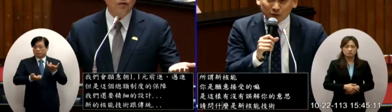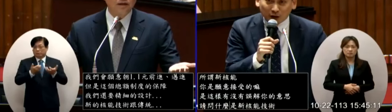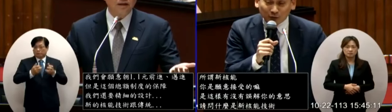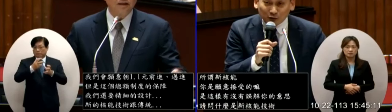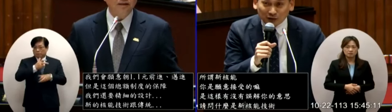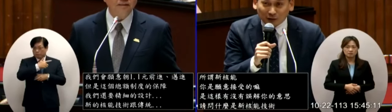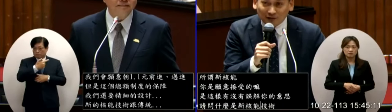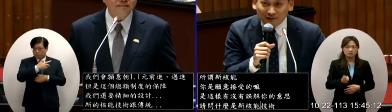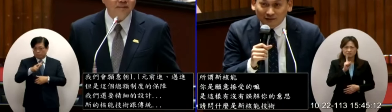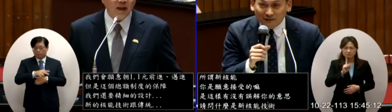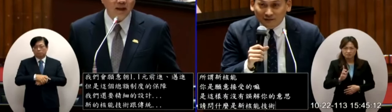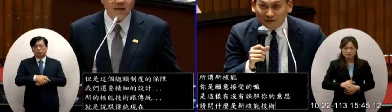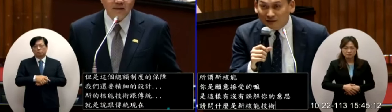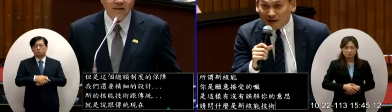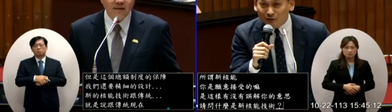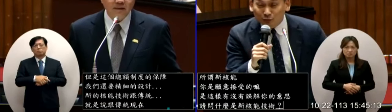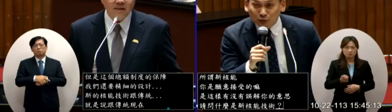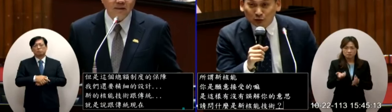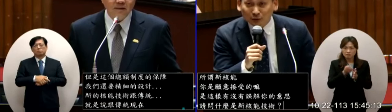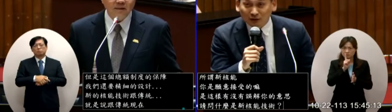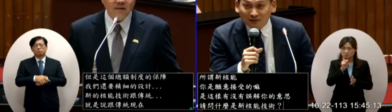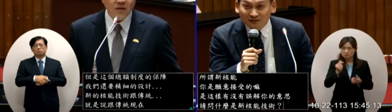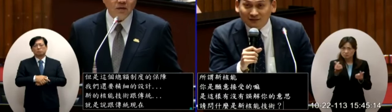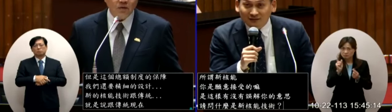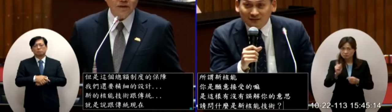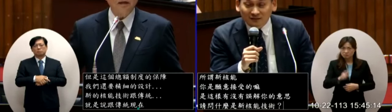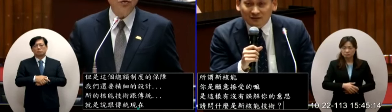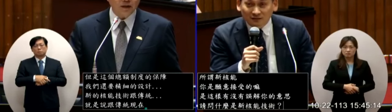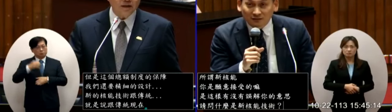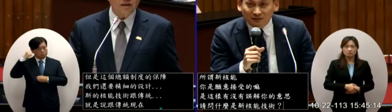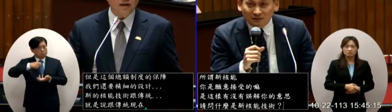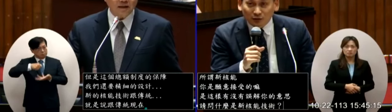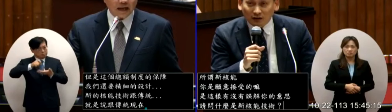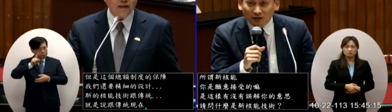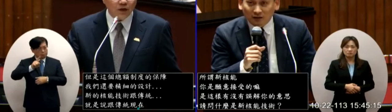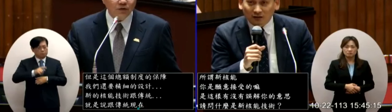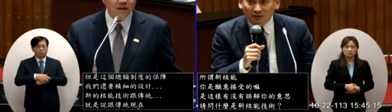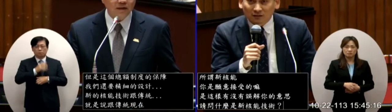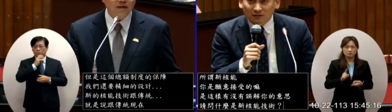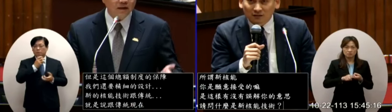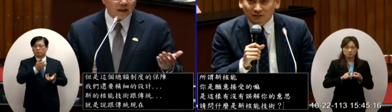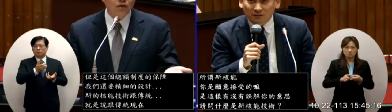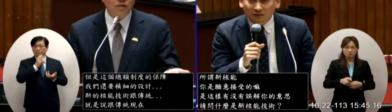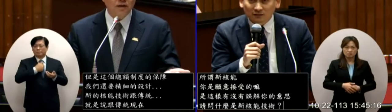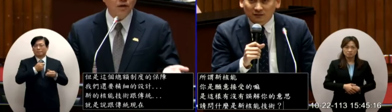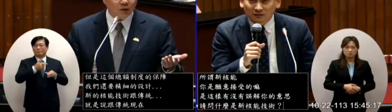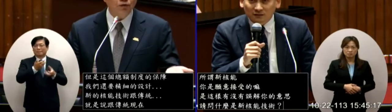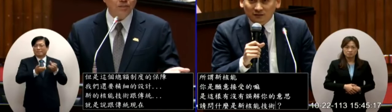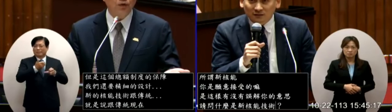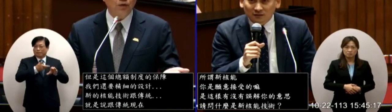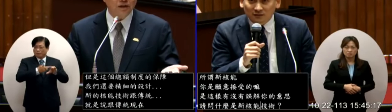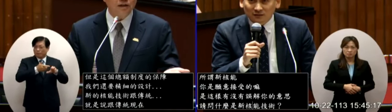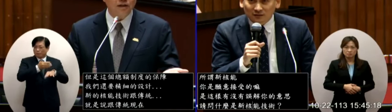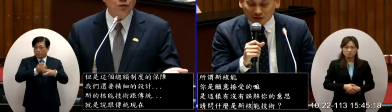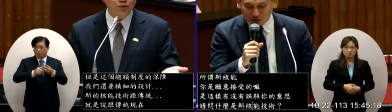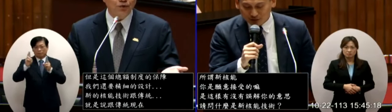你說什麼 你剛剛比如說什麼 我早上舉個例子 燃油車跟電動車 就完全不同的新技術